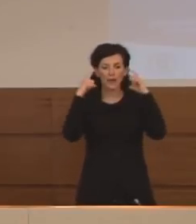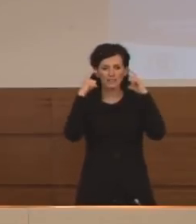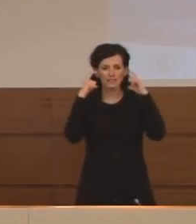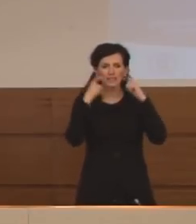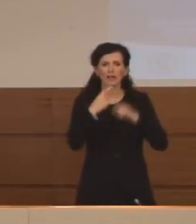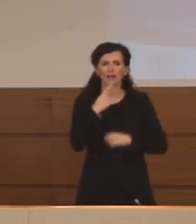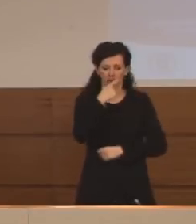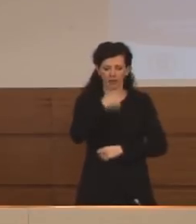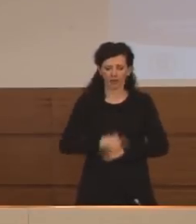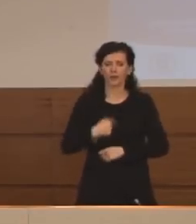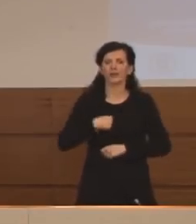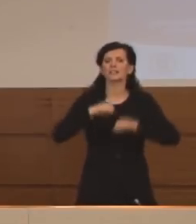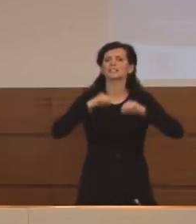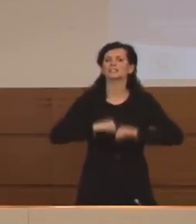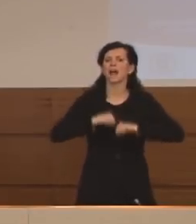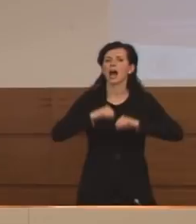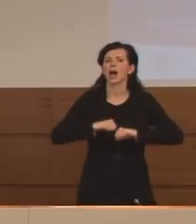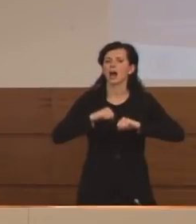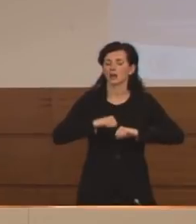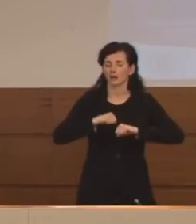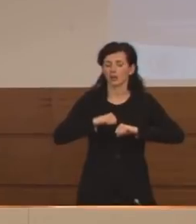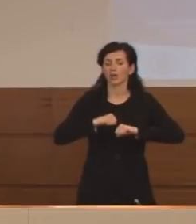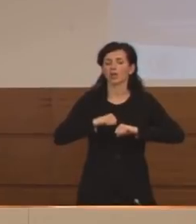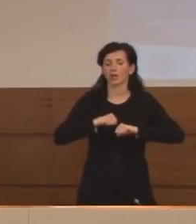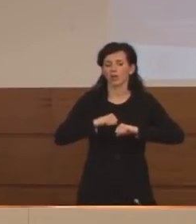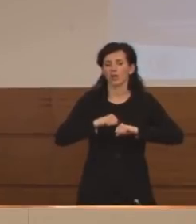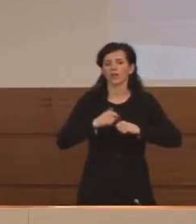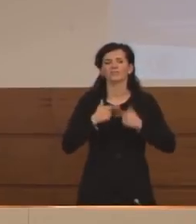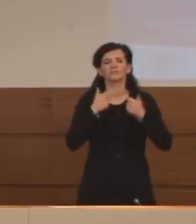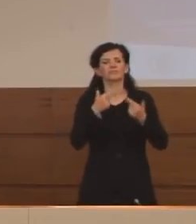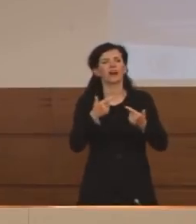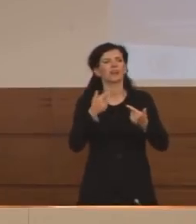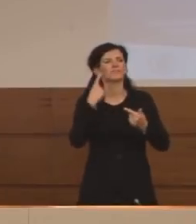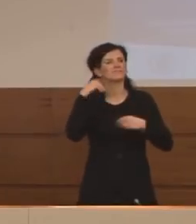e tuto questo è da stabilire, crea delle false certezze in qualche modo?